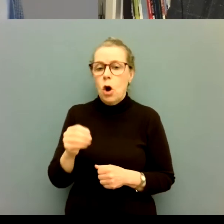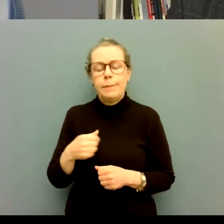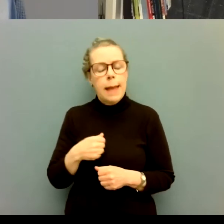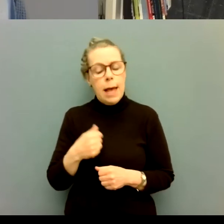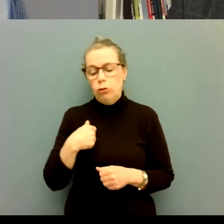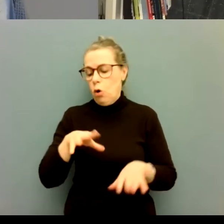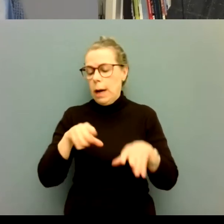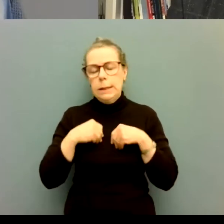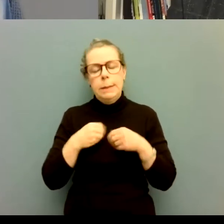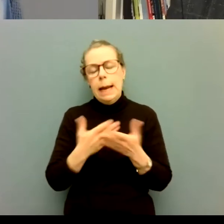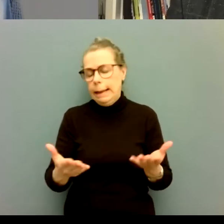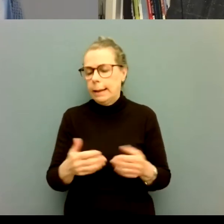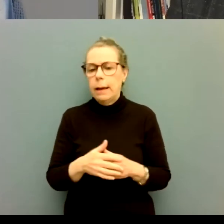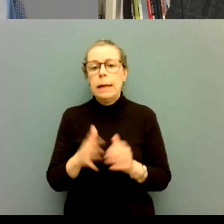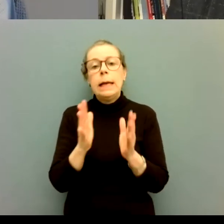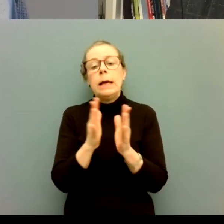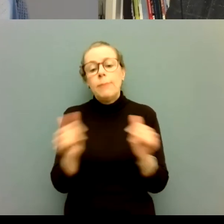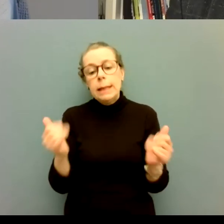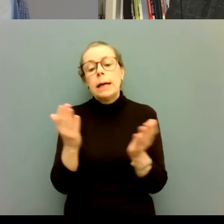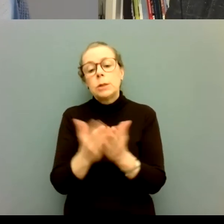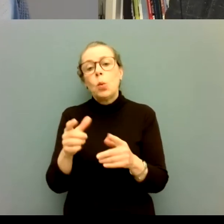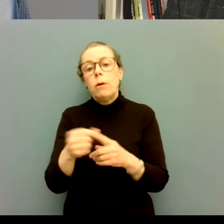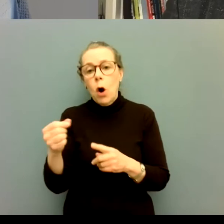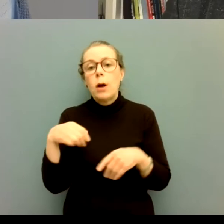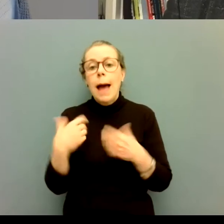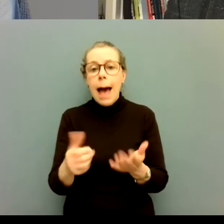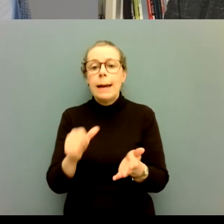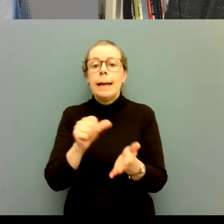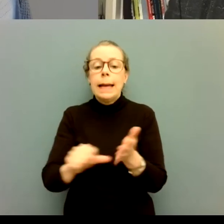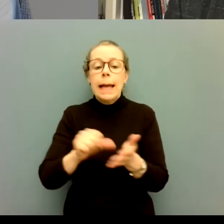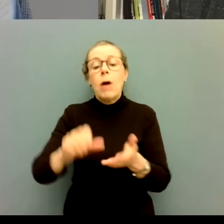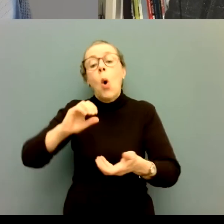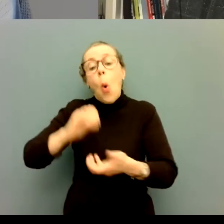Fria skolvalet är elevers och föräldrarnas rätt att välja-